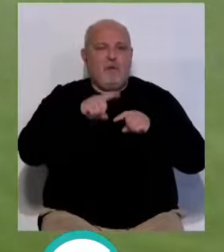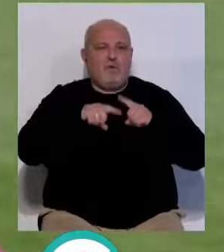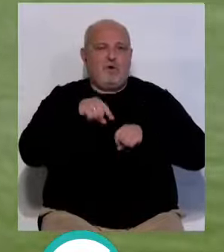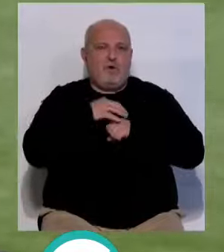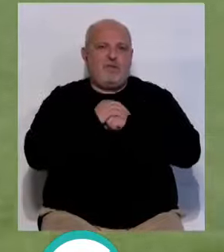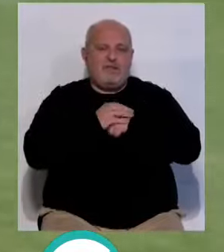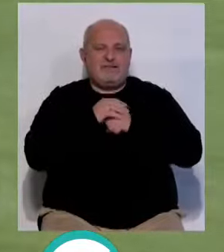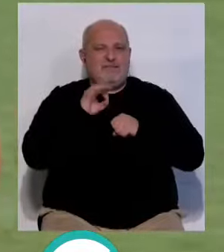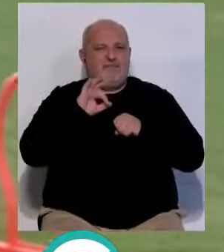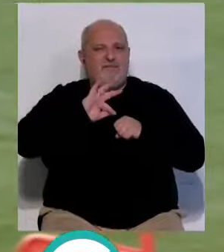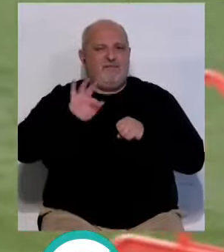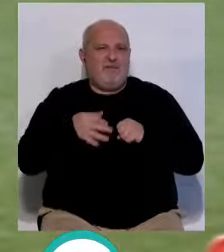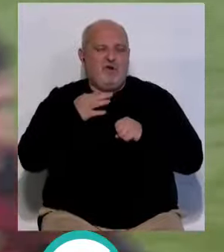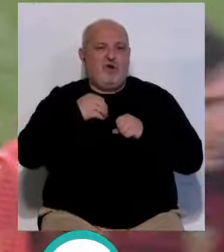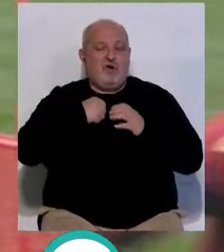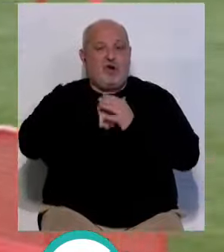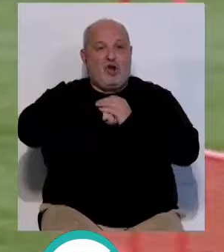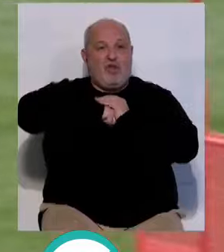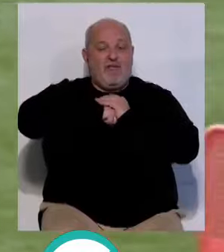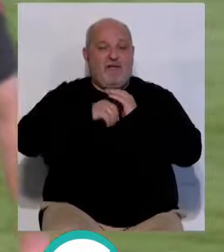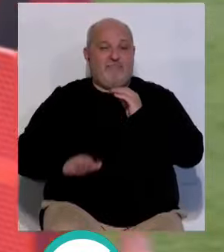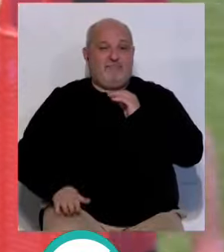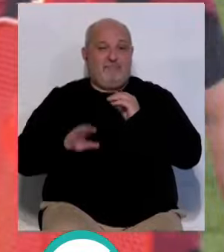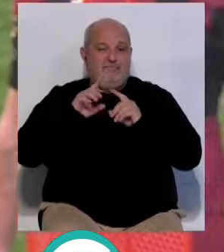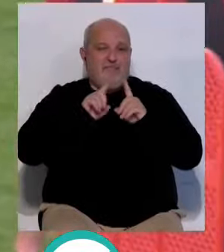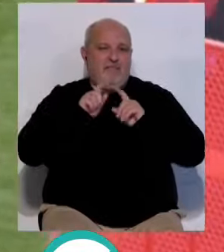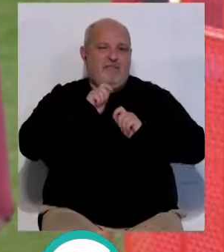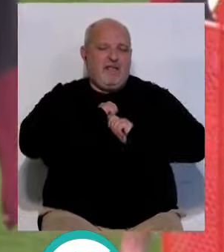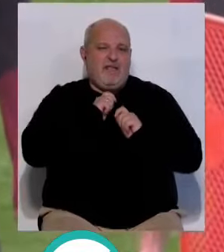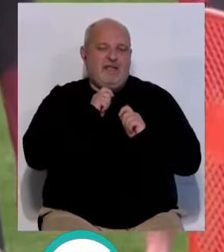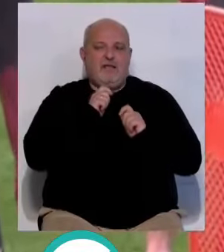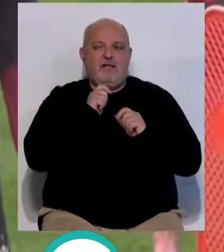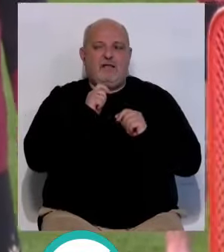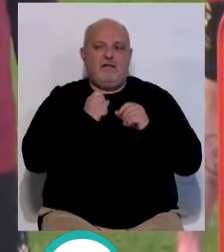salemos que son lesiones Pues que Que bueno que te pueden reaparecer en cualquier momento y lo